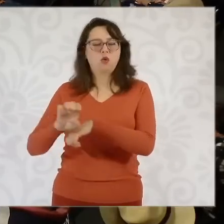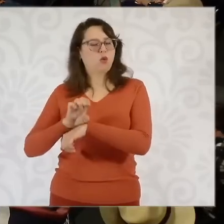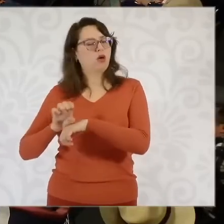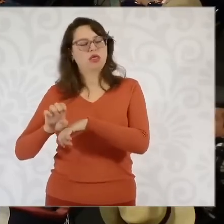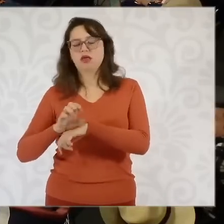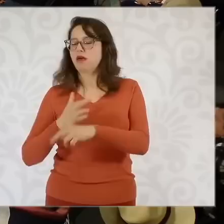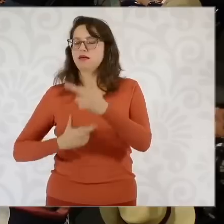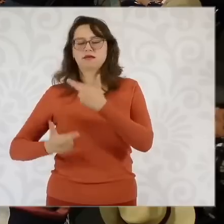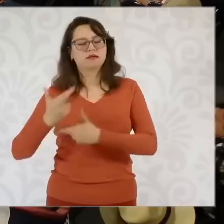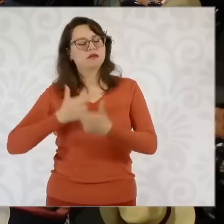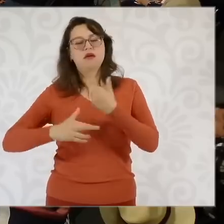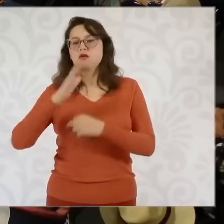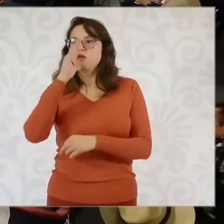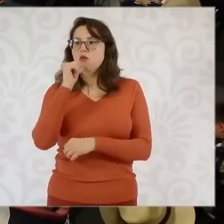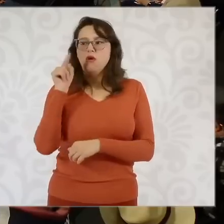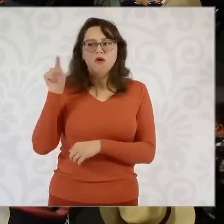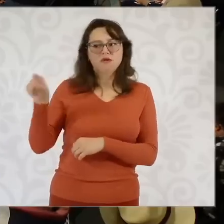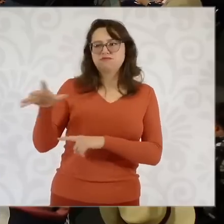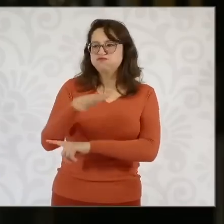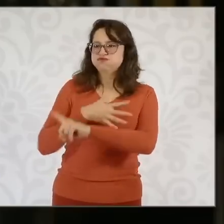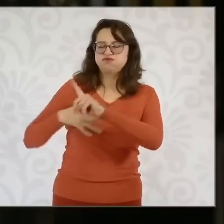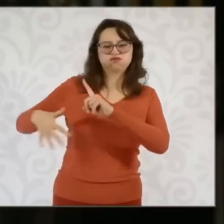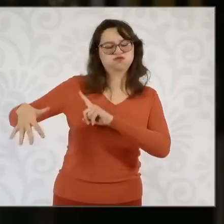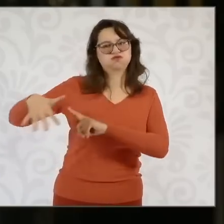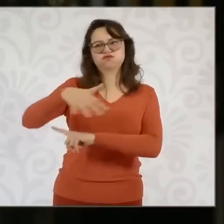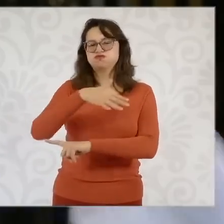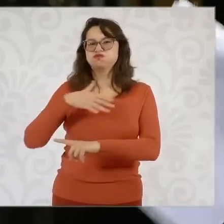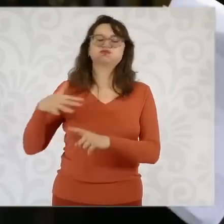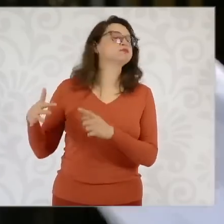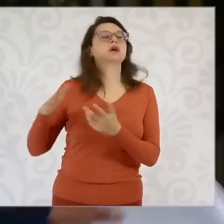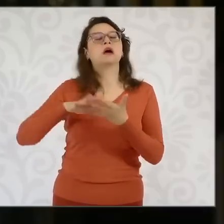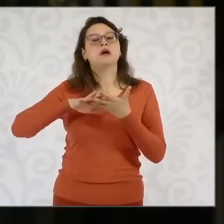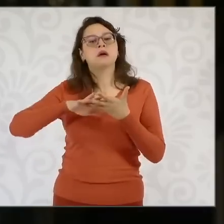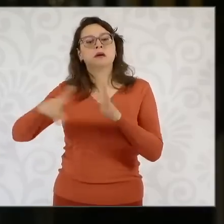la condición de la violencia que hay en Ecuador También de todo lo que tuvieron que atravesar